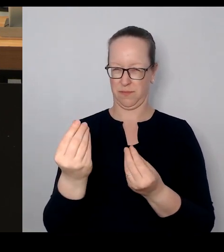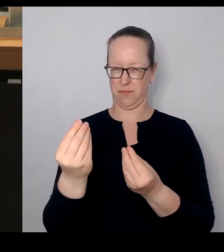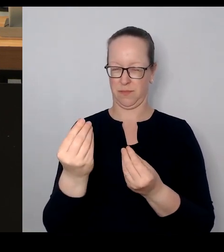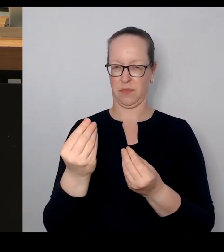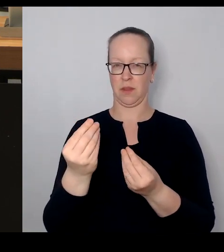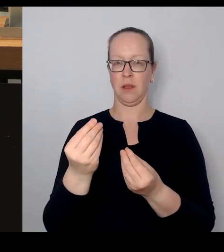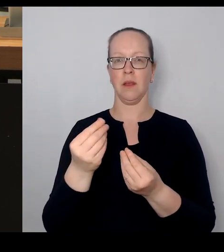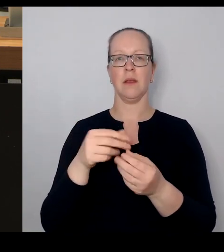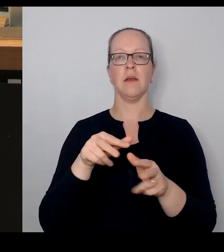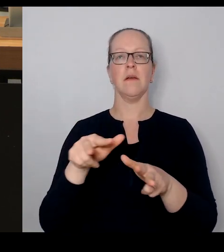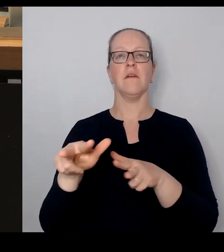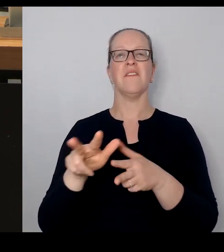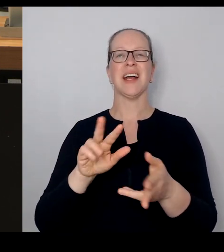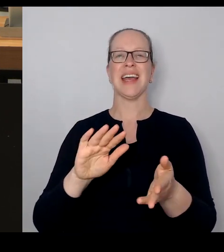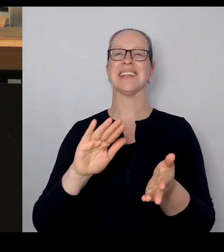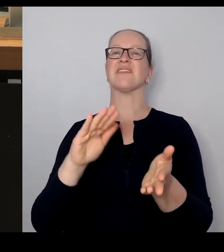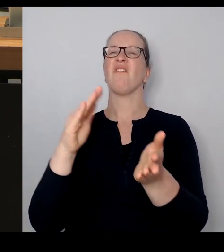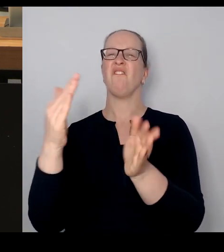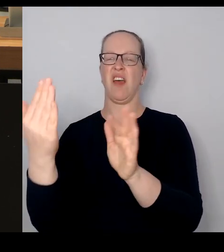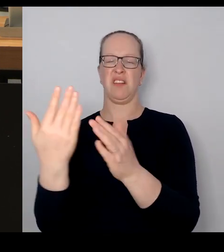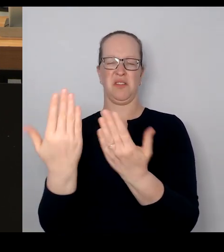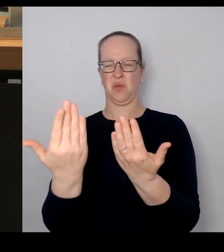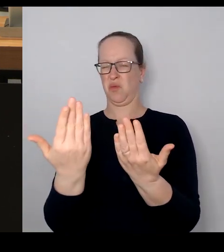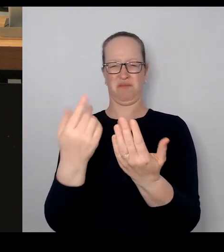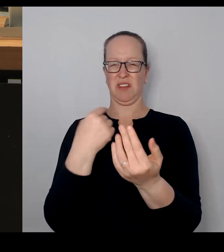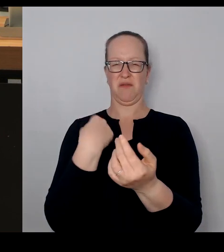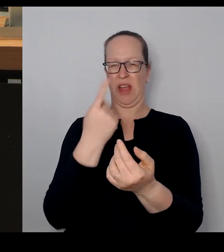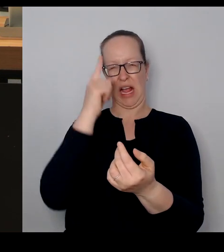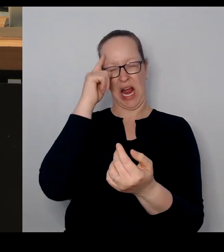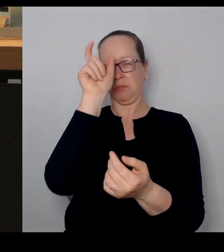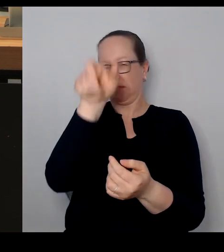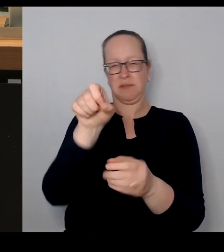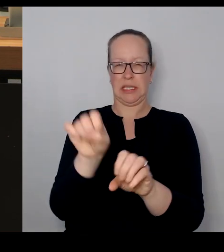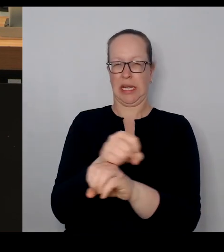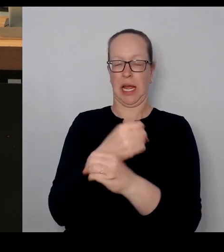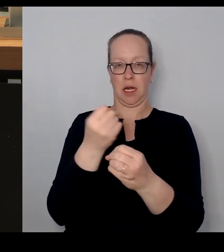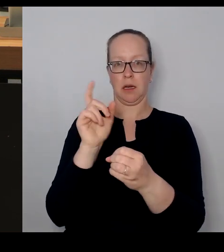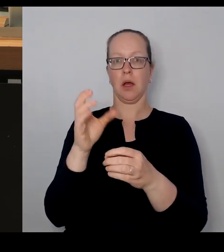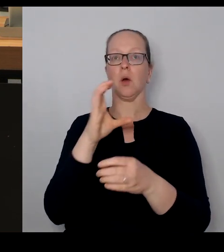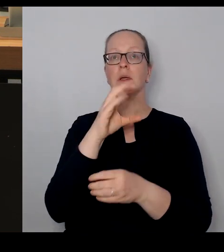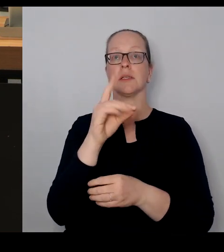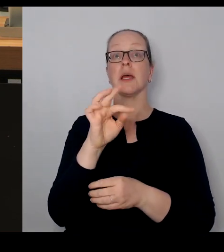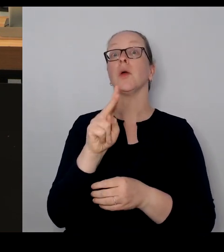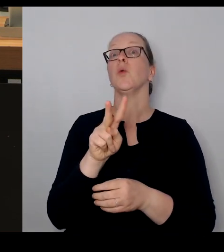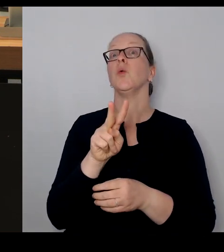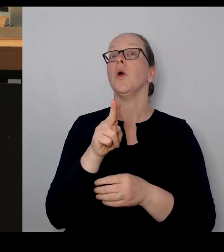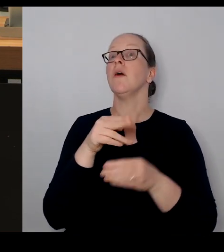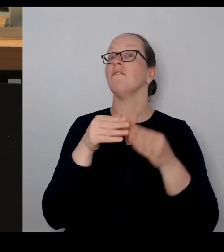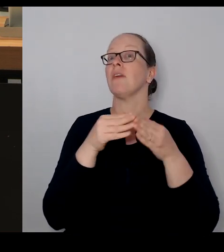Ich glaube, wir haben hier einfach den Bock zum Gärtner gemacht nach den letzten Wahlen hier an der Stelle. Ich finde, Sie